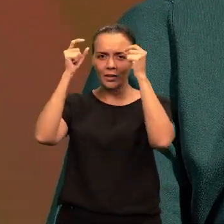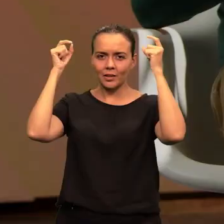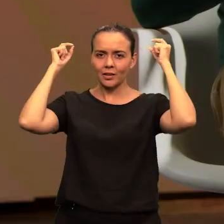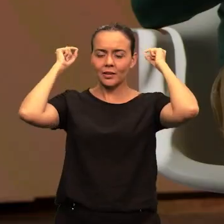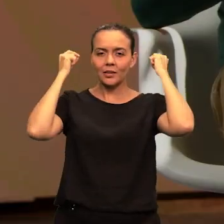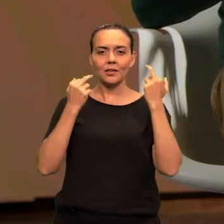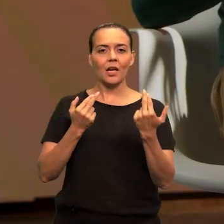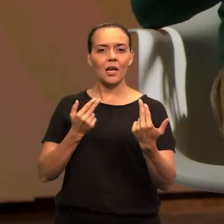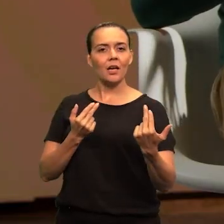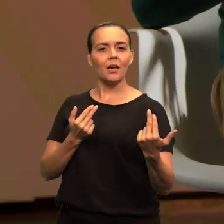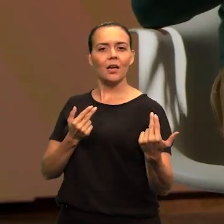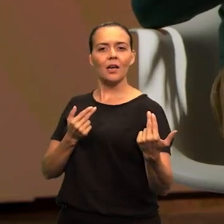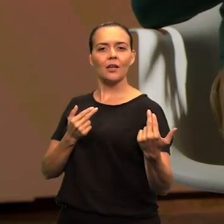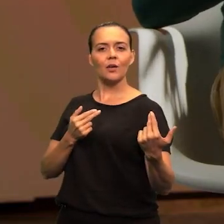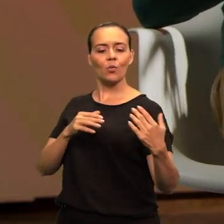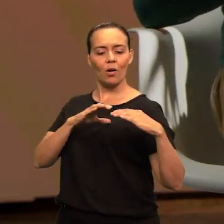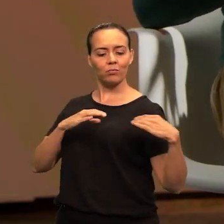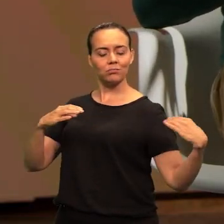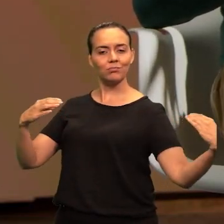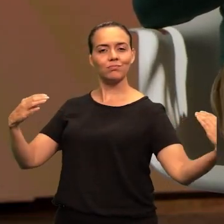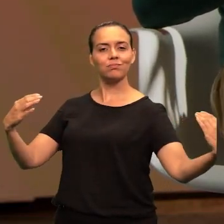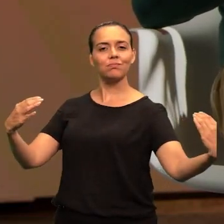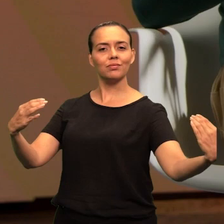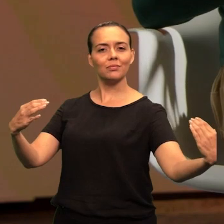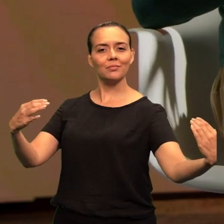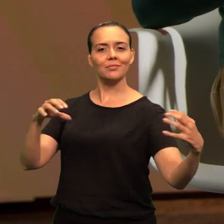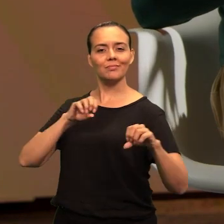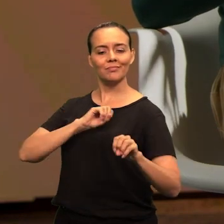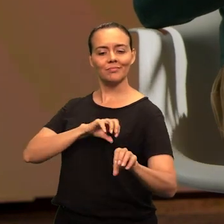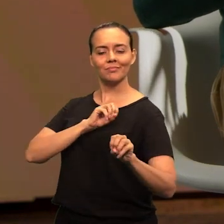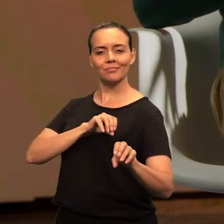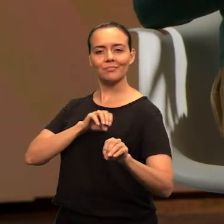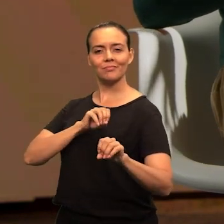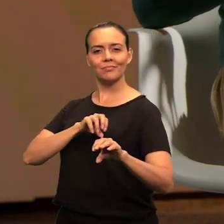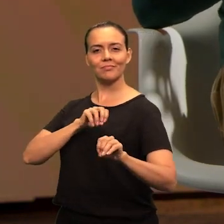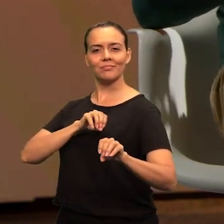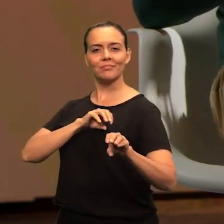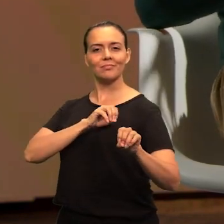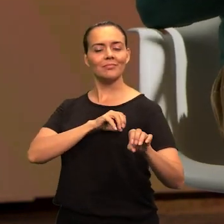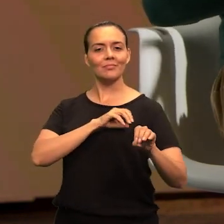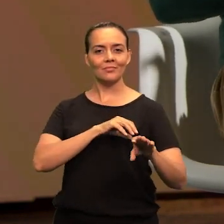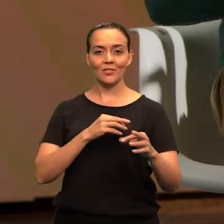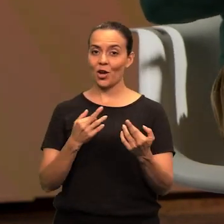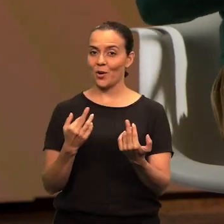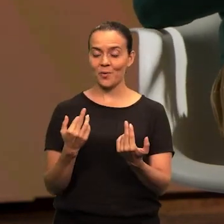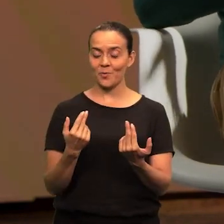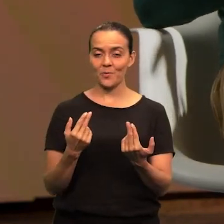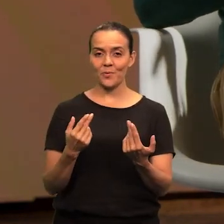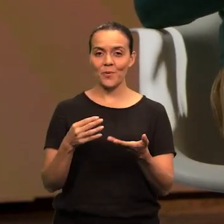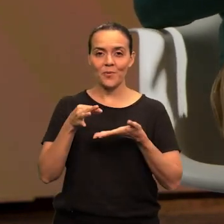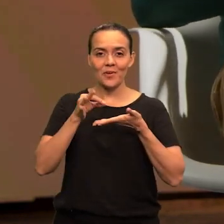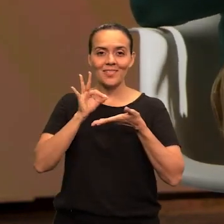que era estar na praça pública, estar na ágora. E hoje, a filosofia, graças a programas como o Café Filosófico,